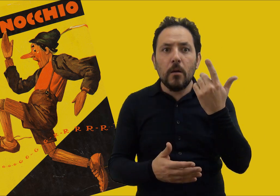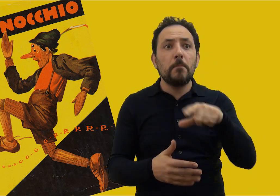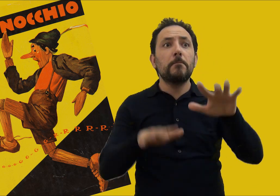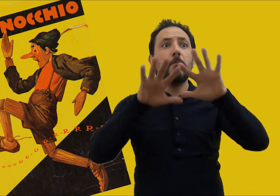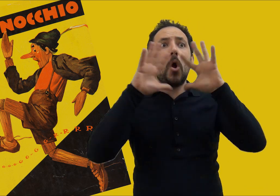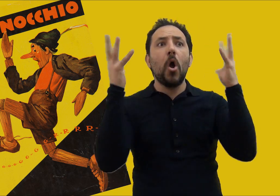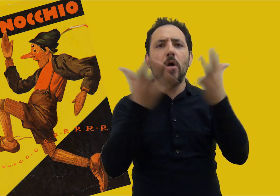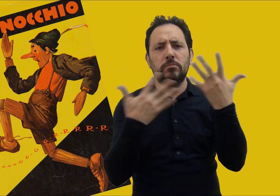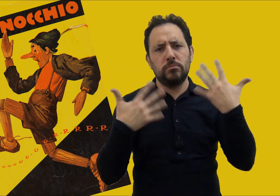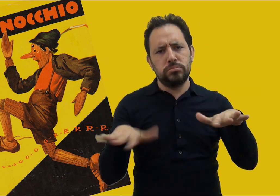Il libro di Pinocchio è stato tradotto in tutto il mondo